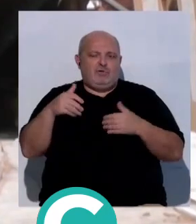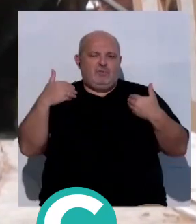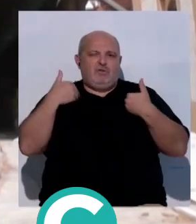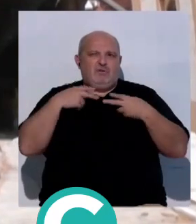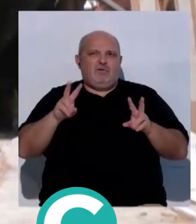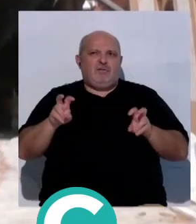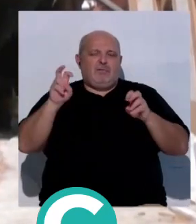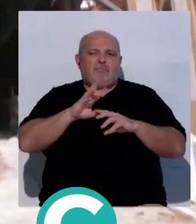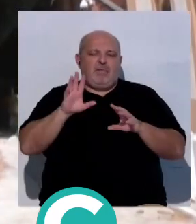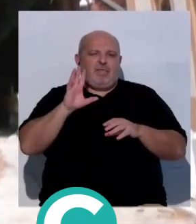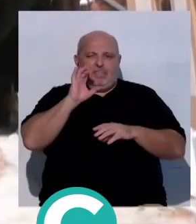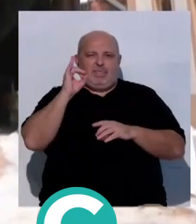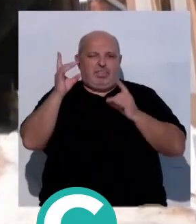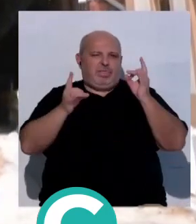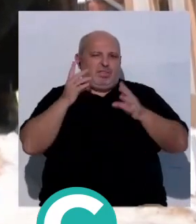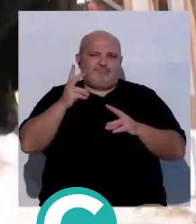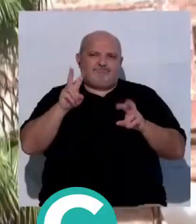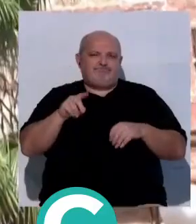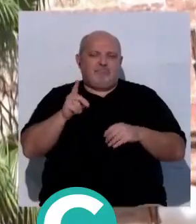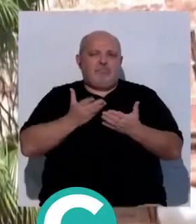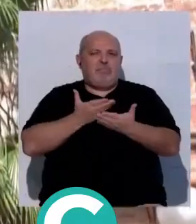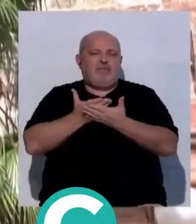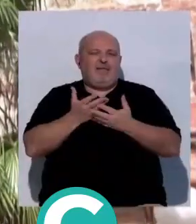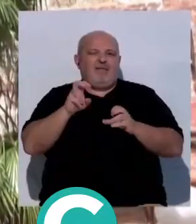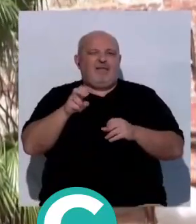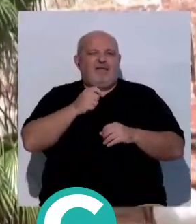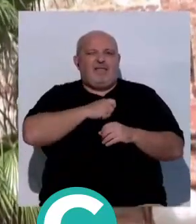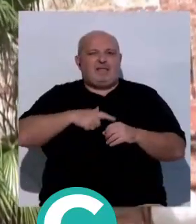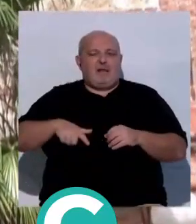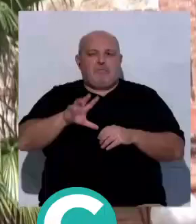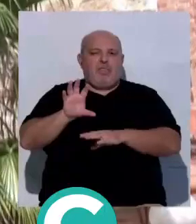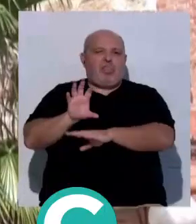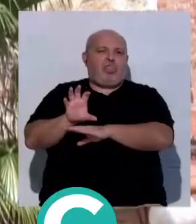como chorradas lo que él considera peticiones de los gaditanos en lo relativo a la ciudad de